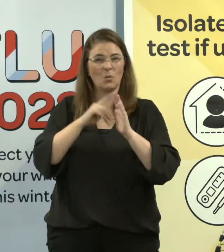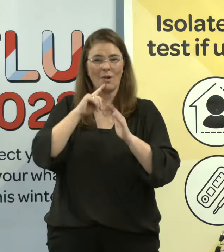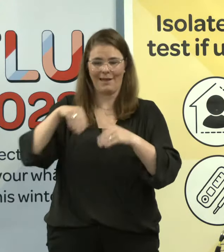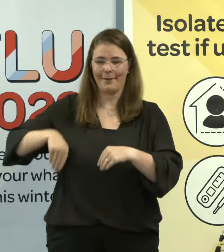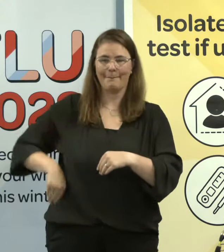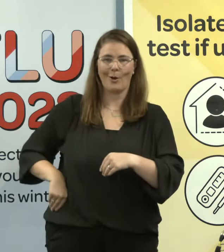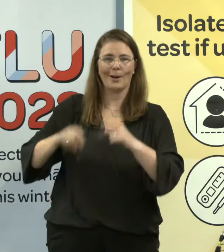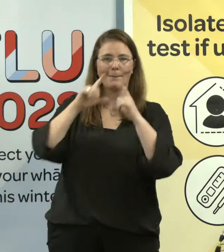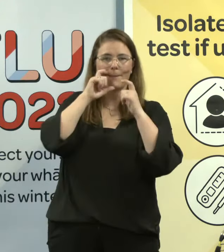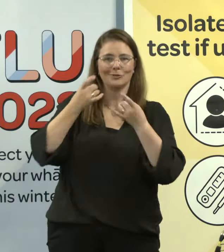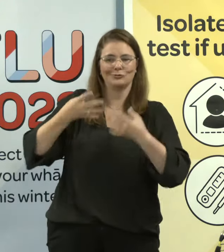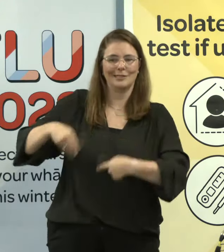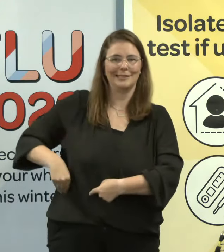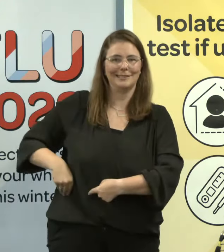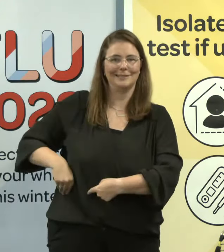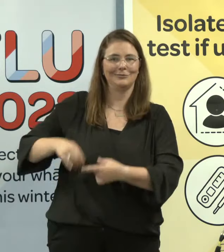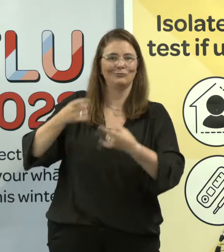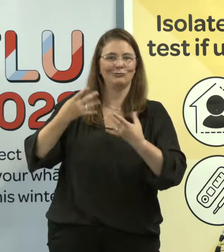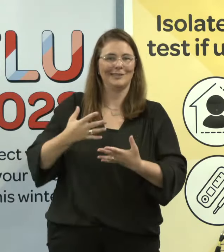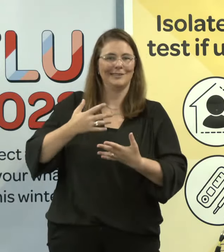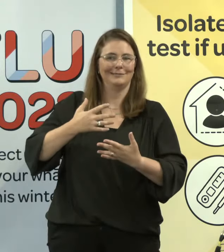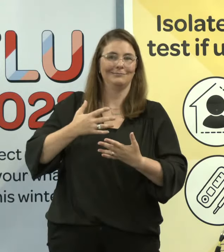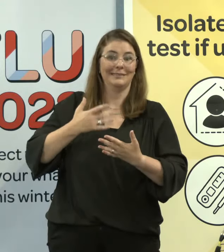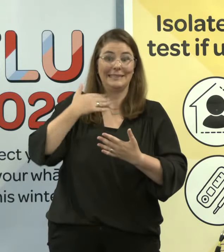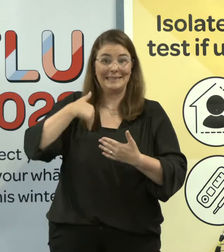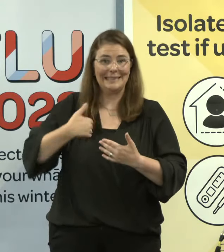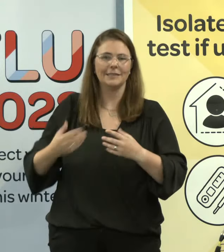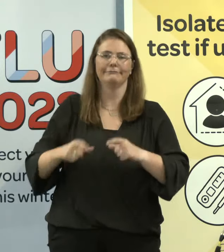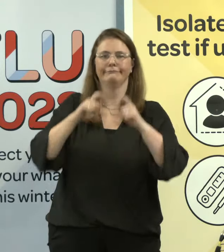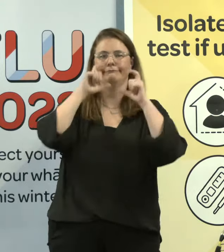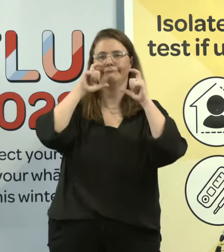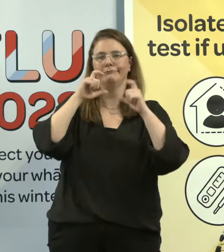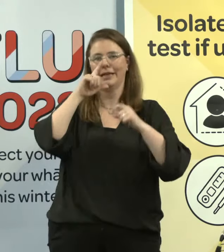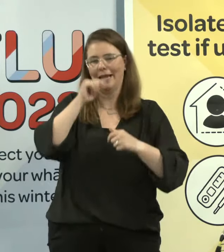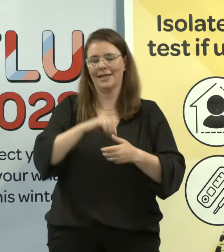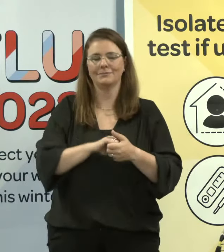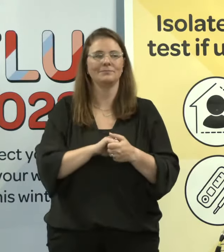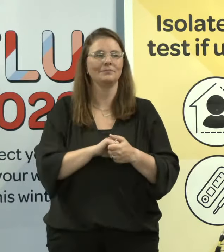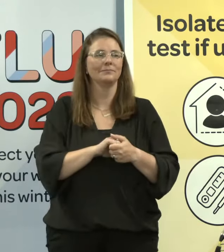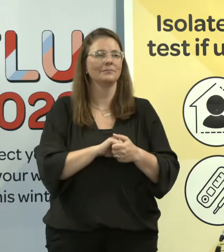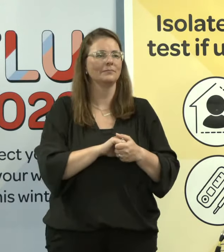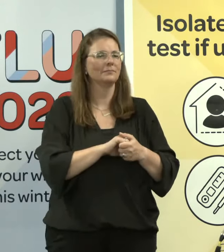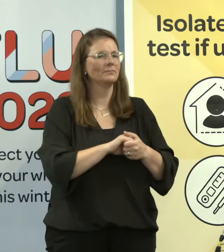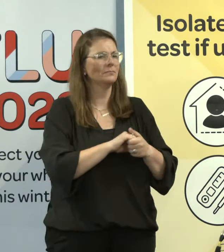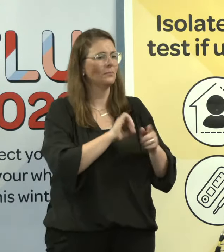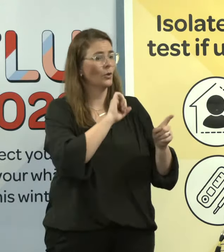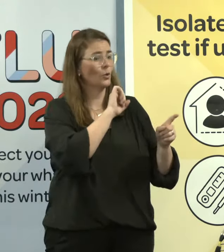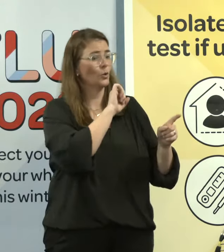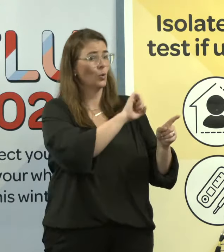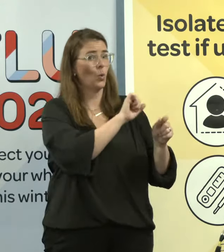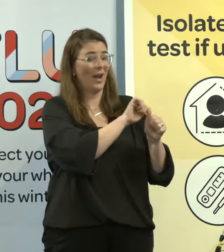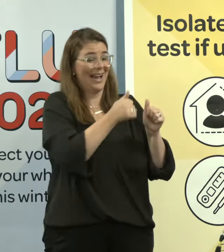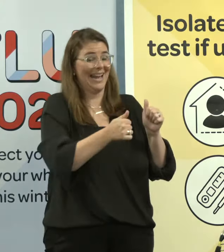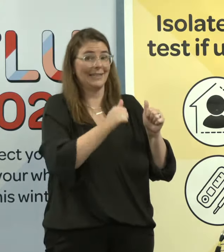e whiriwhiri aua whiringa. Ka maumahara ahau ki te korero i